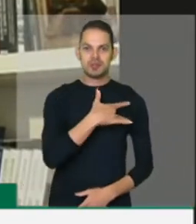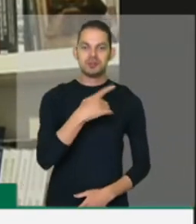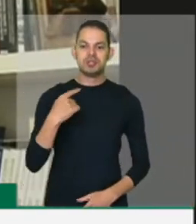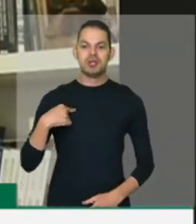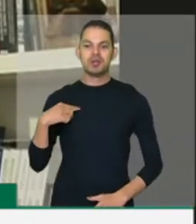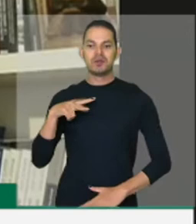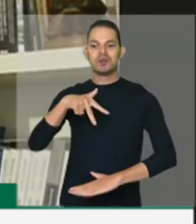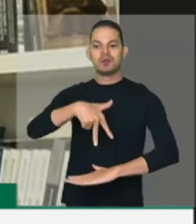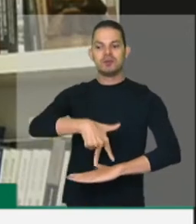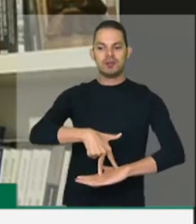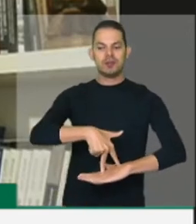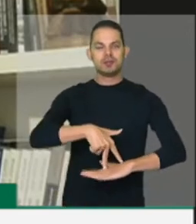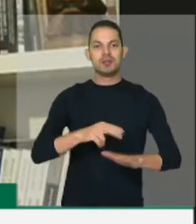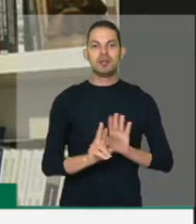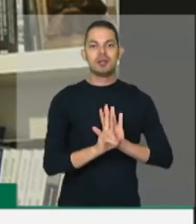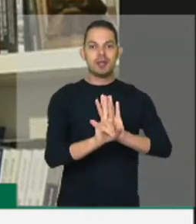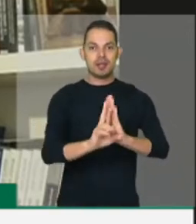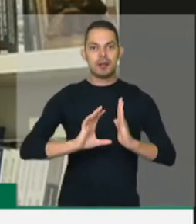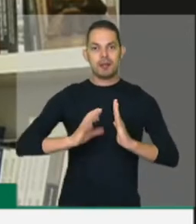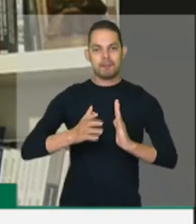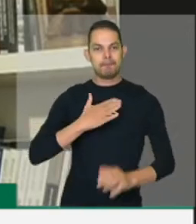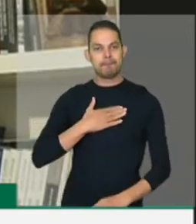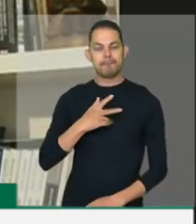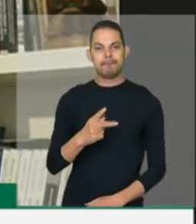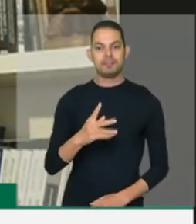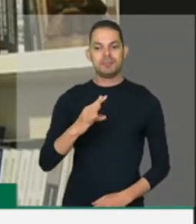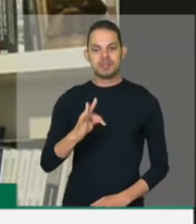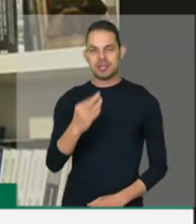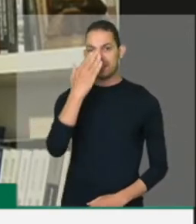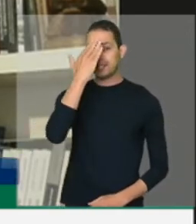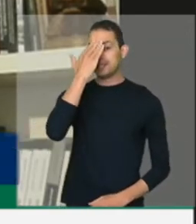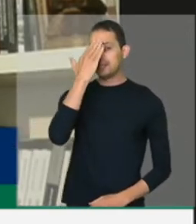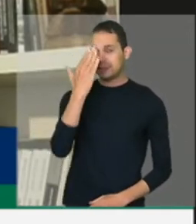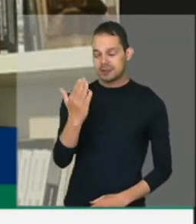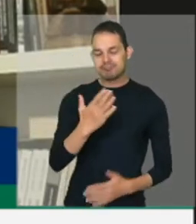FALAR EM NOME DO PARTIDO DOS TRABALHADORES... QUERO AGRADECER PROFUNDAMENTE... A